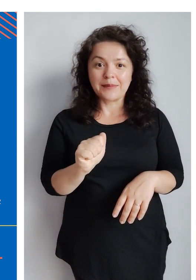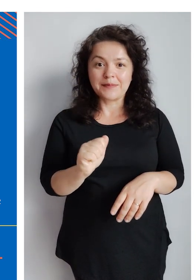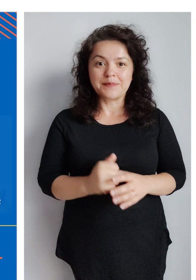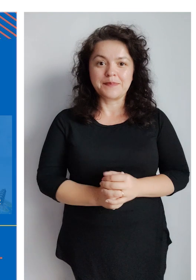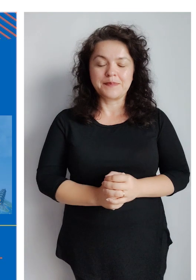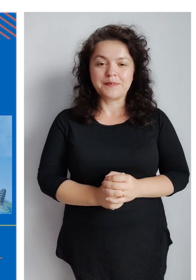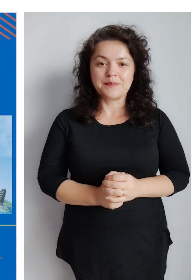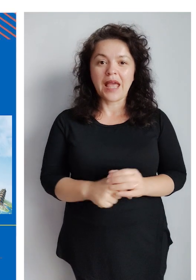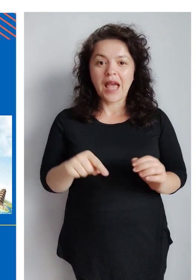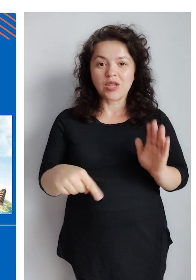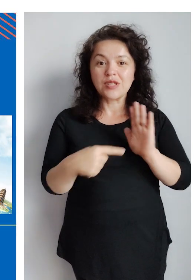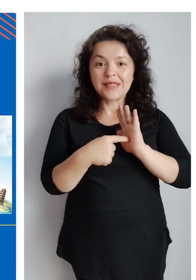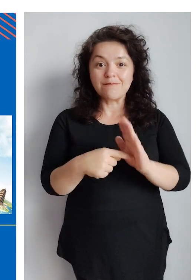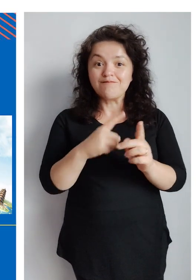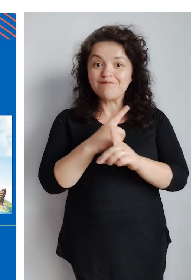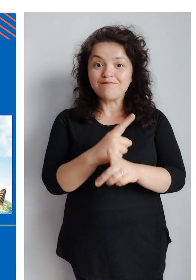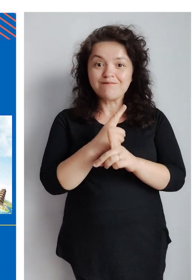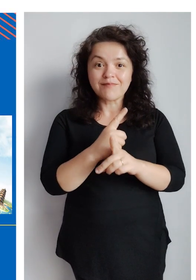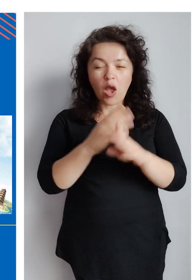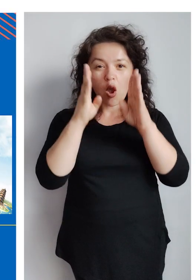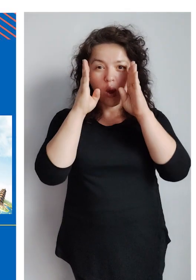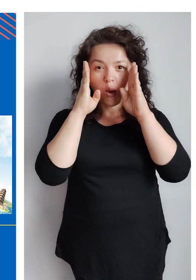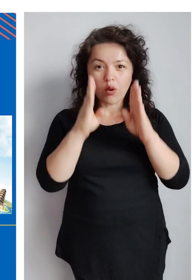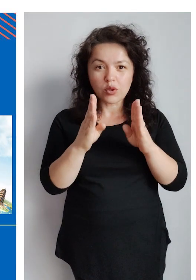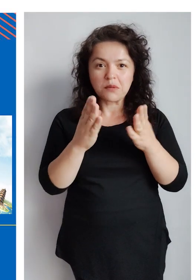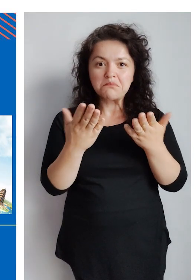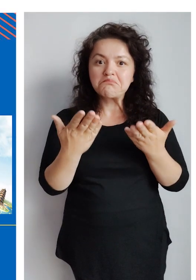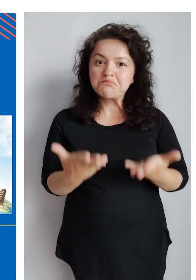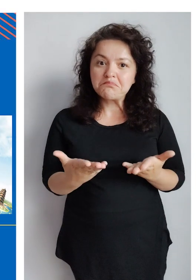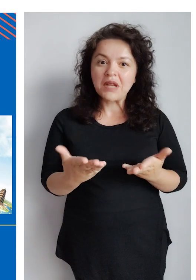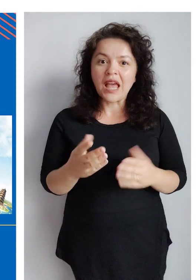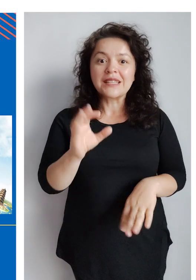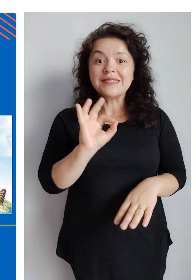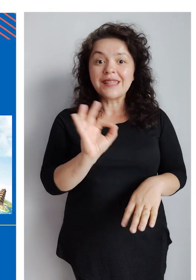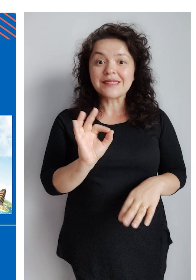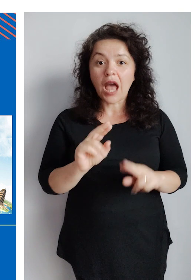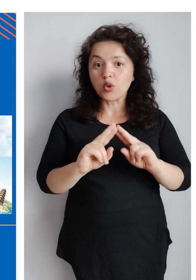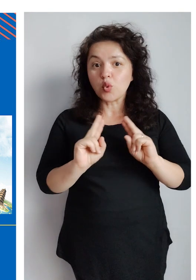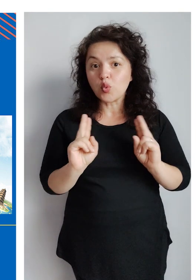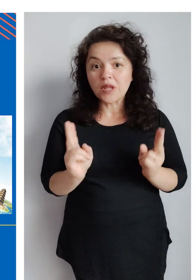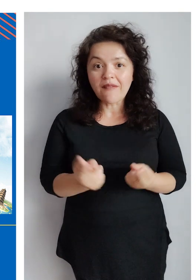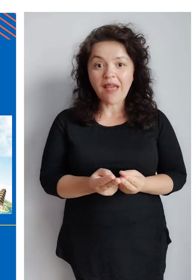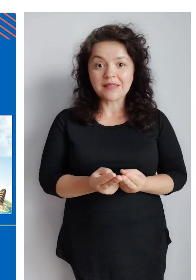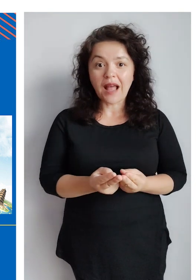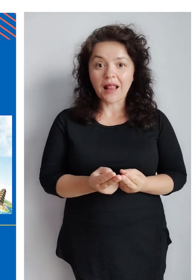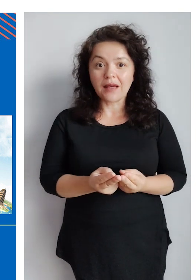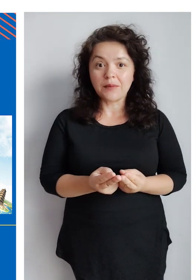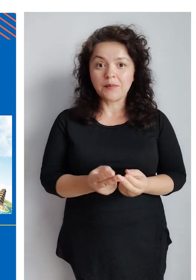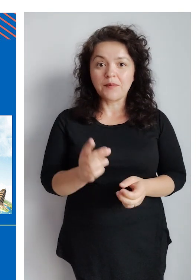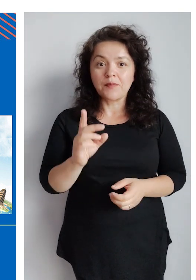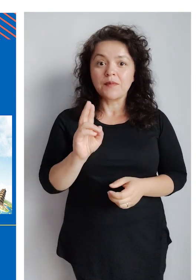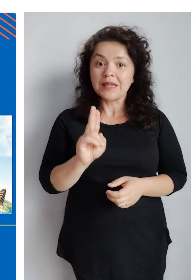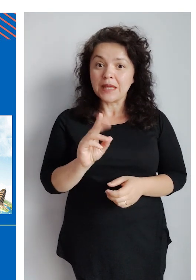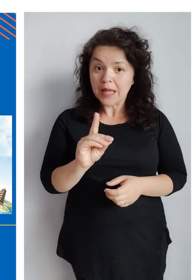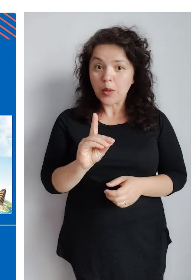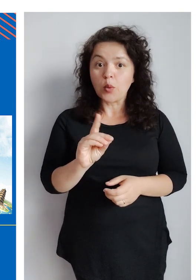Această lecție se concentrează asupra Designului universal D.U.